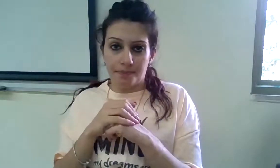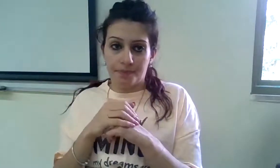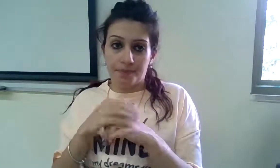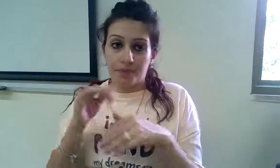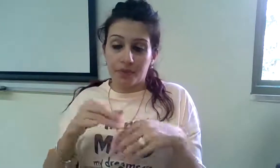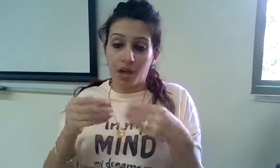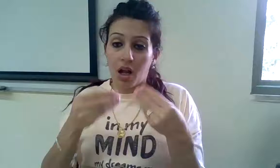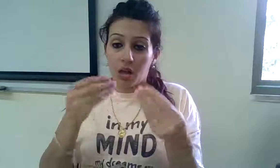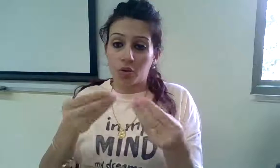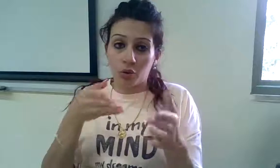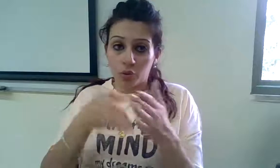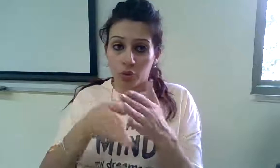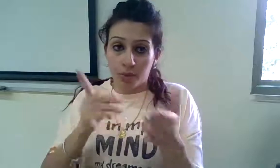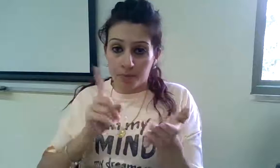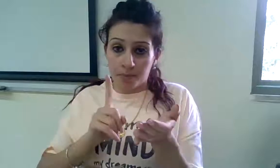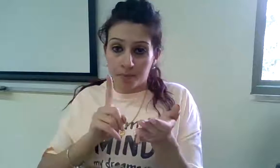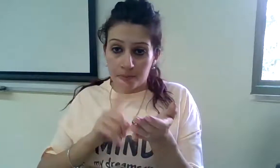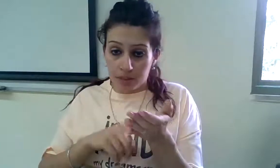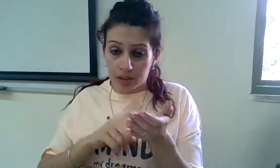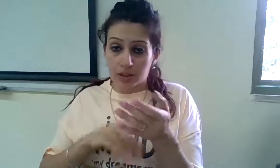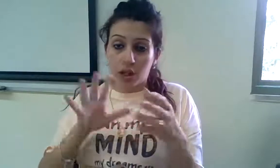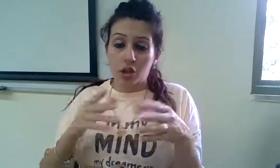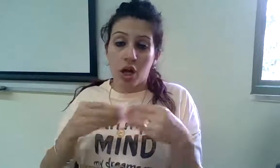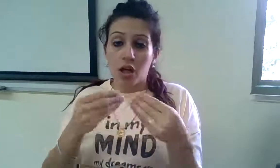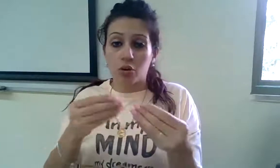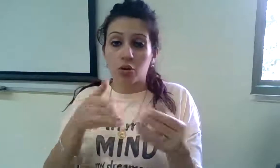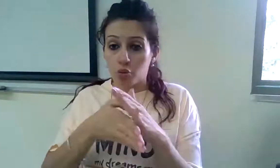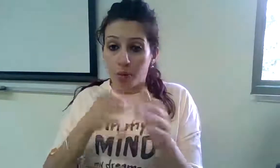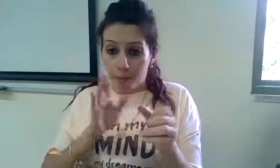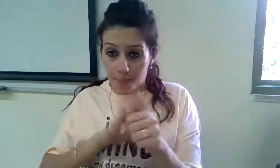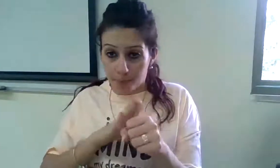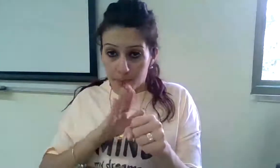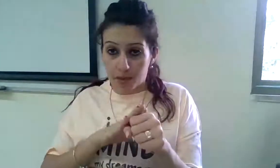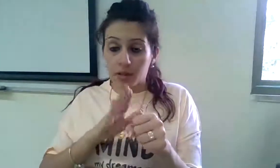وهذا الذي ذكرته إيستر سابقا